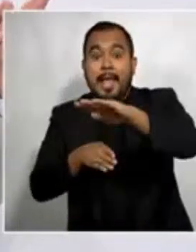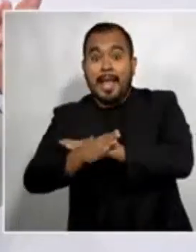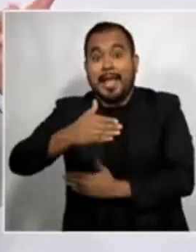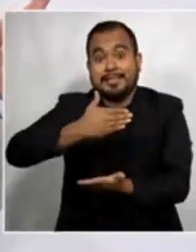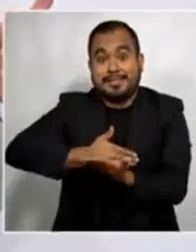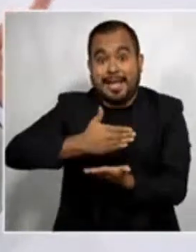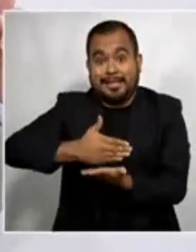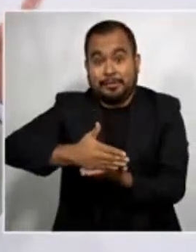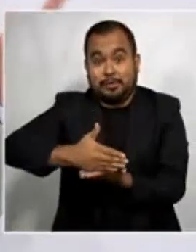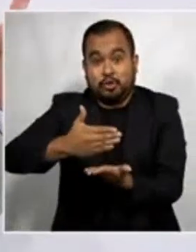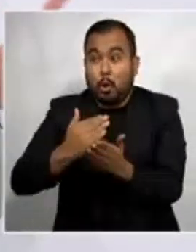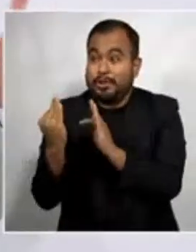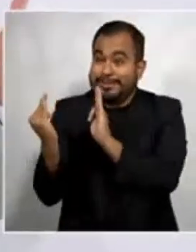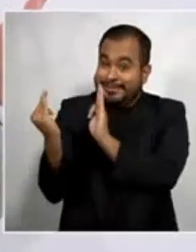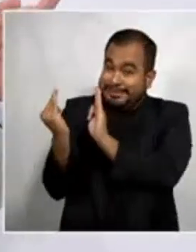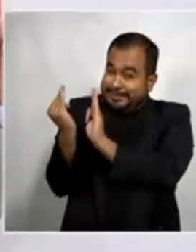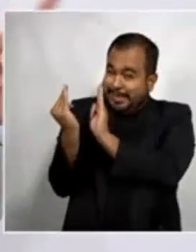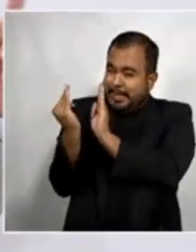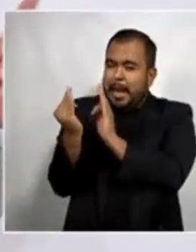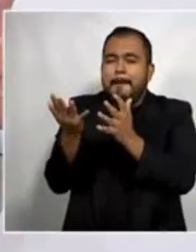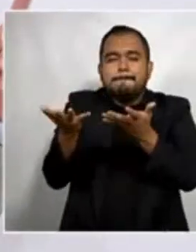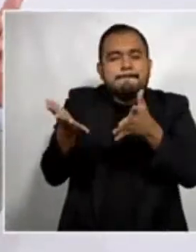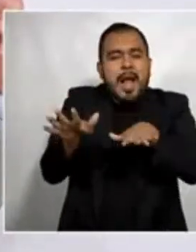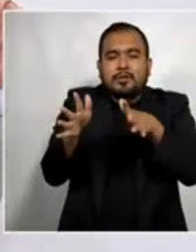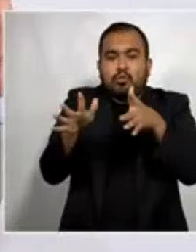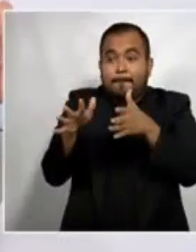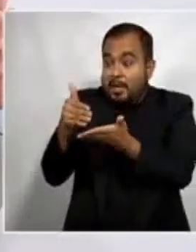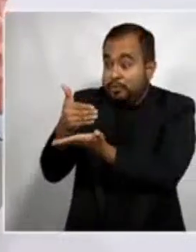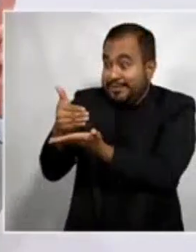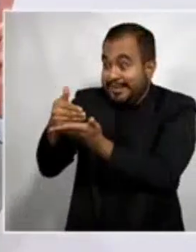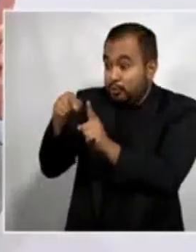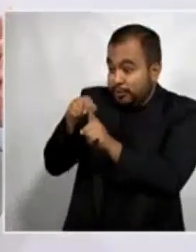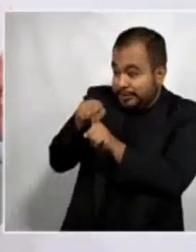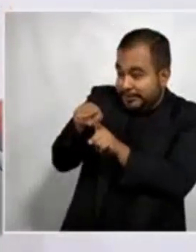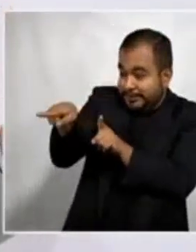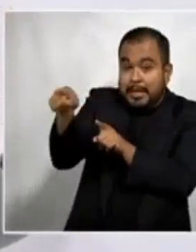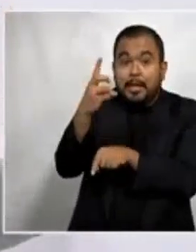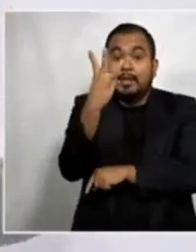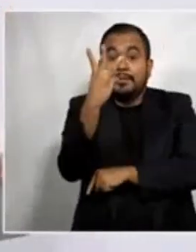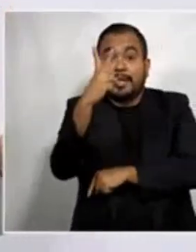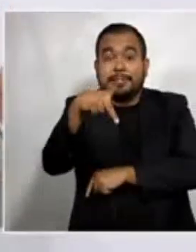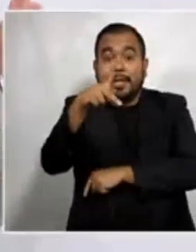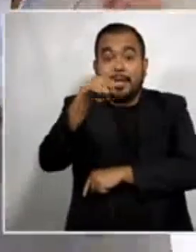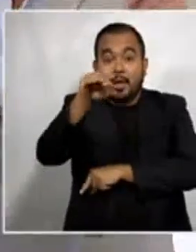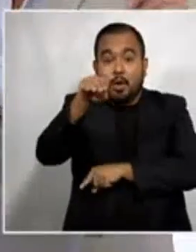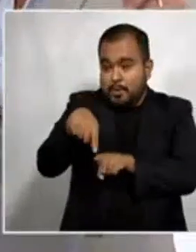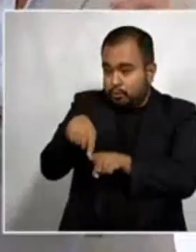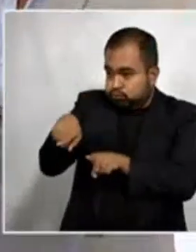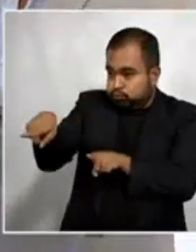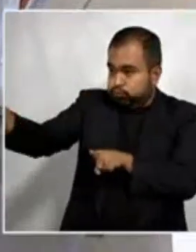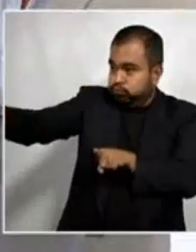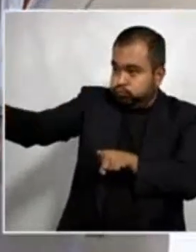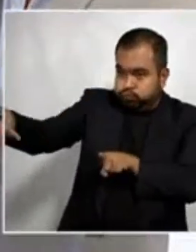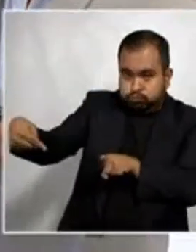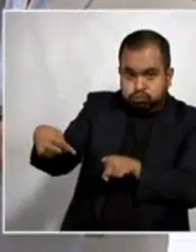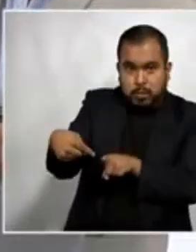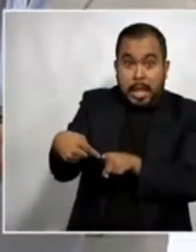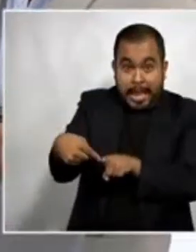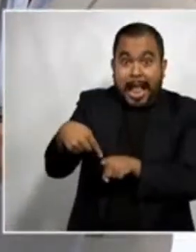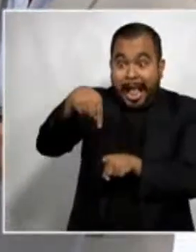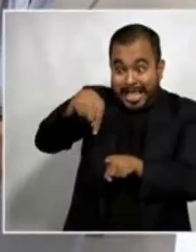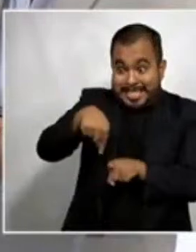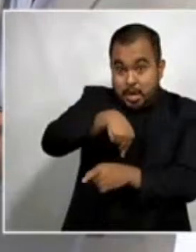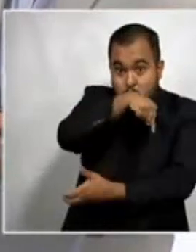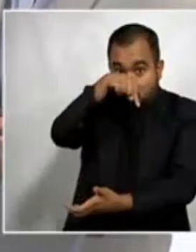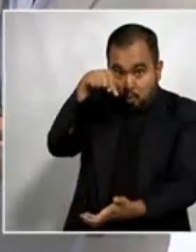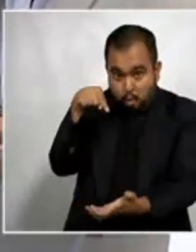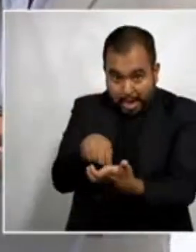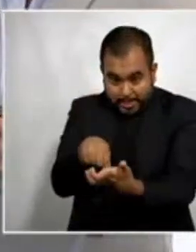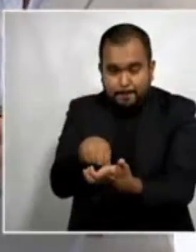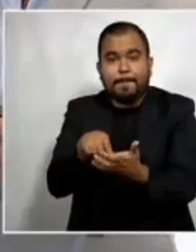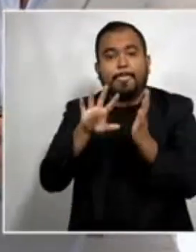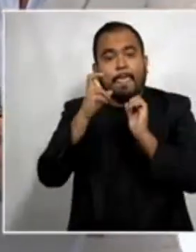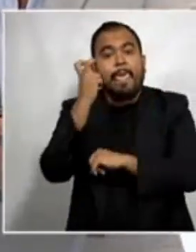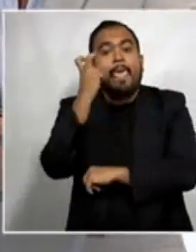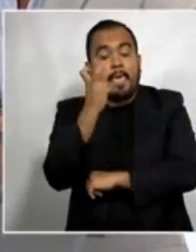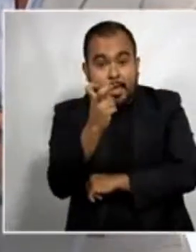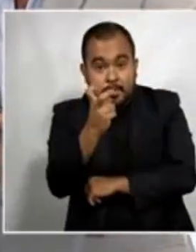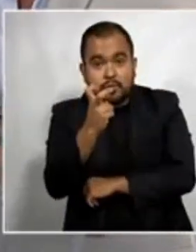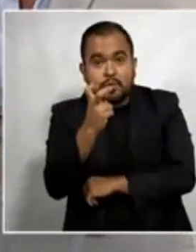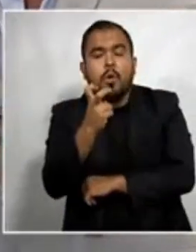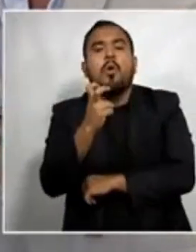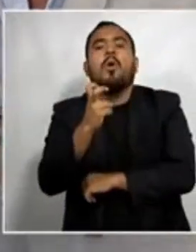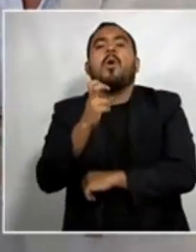aproximadamente aproximadamente a 3 km de aquí. Por lo tanto, vamos a crear líneas derivadoras